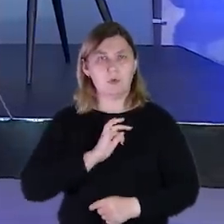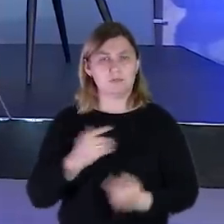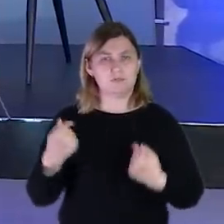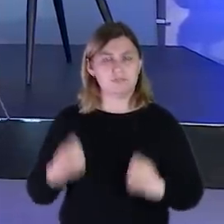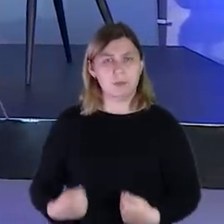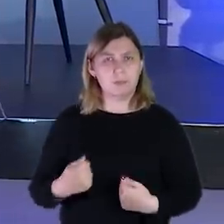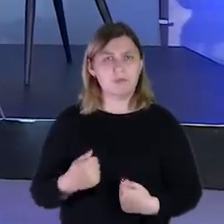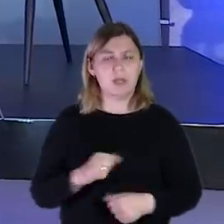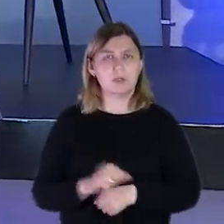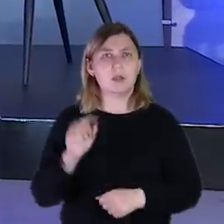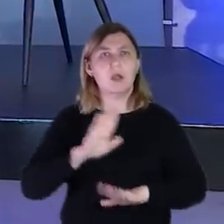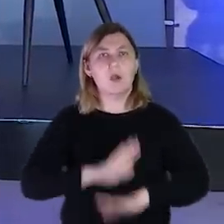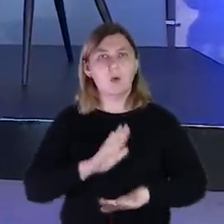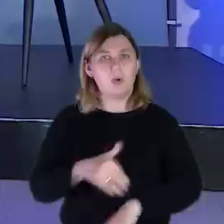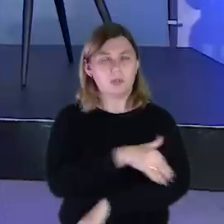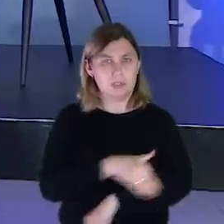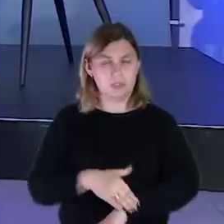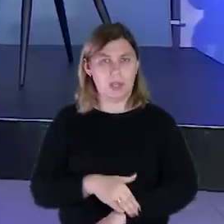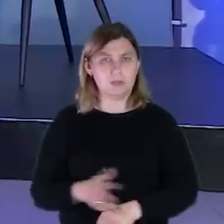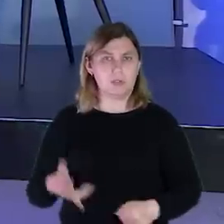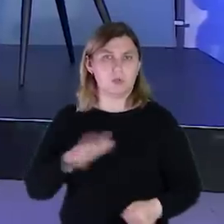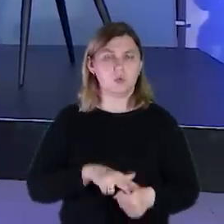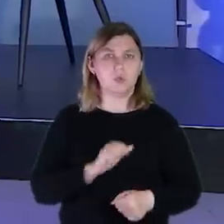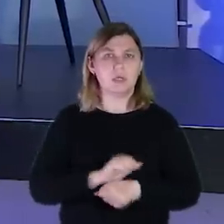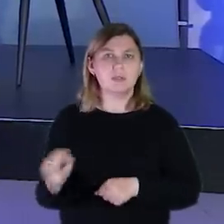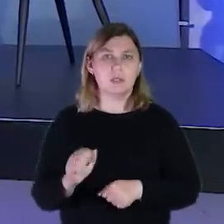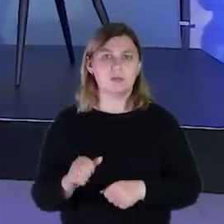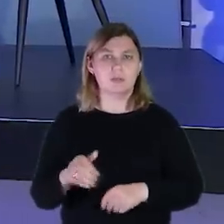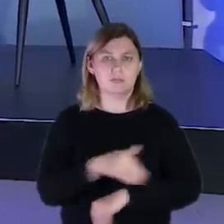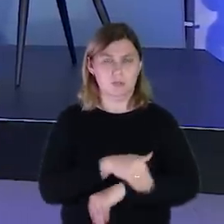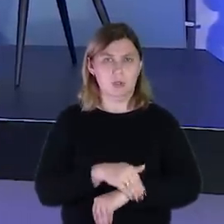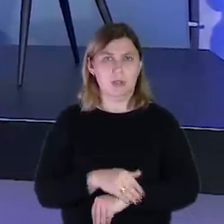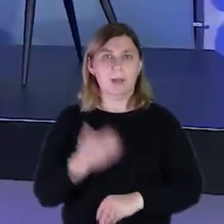podejście do sprawy ochrony granic tych, którzy są częścią przygranicza bardzo ściśle